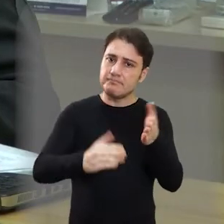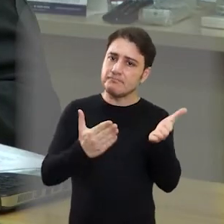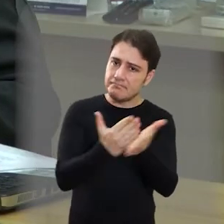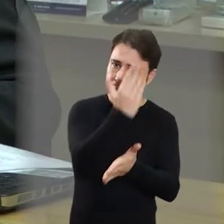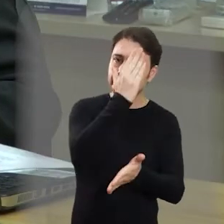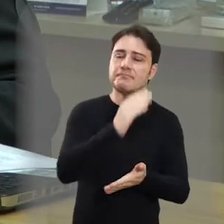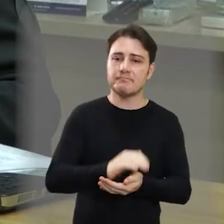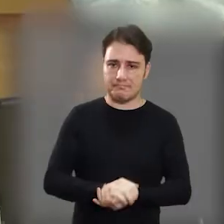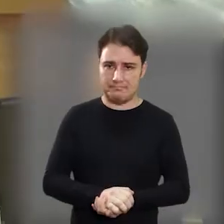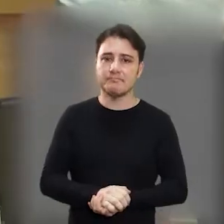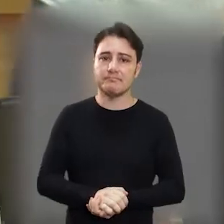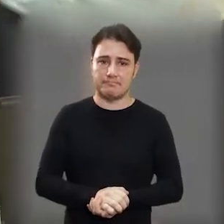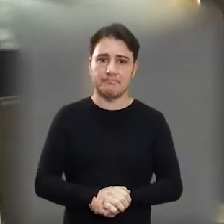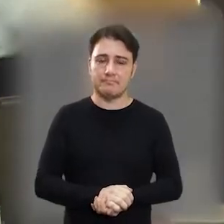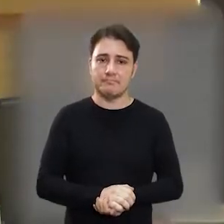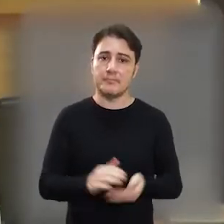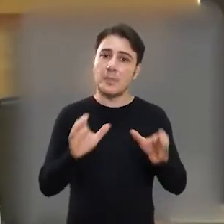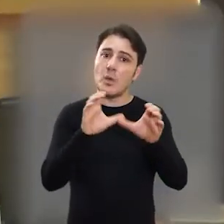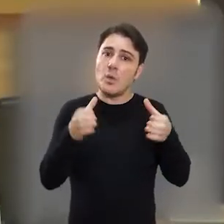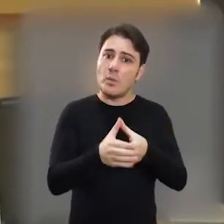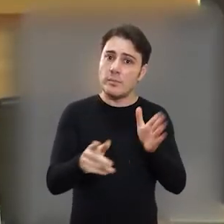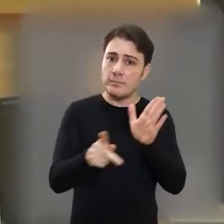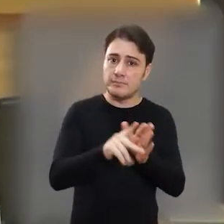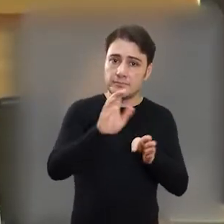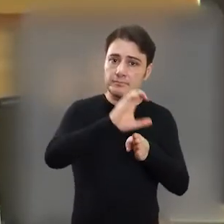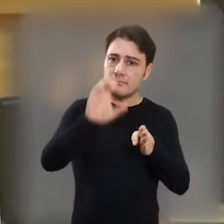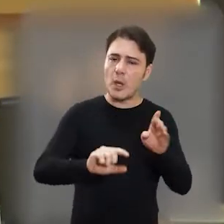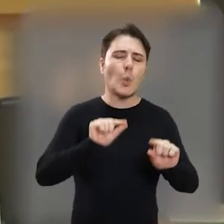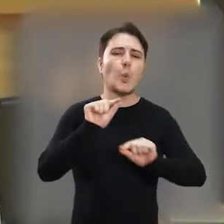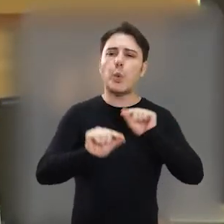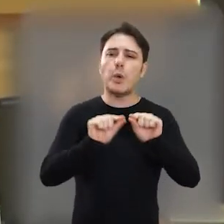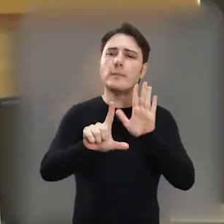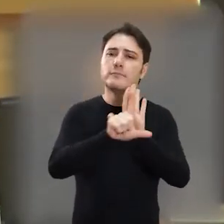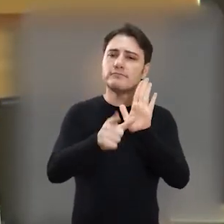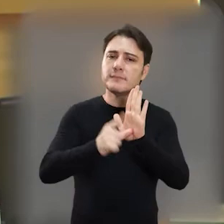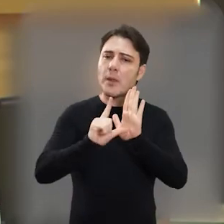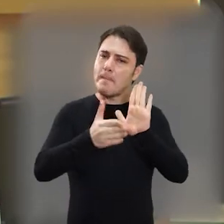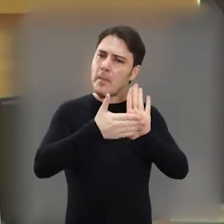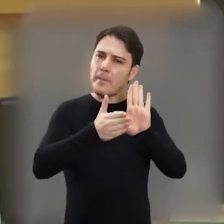comissões permanentes da Câmara Municipal de Araraquara, que tem como função estudar